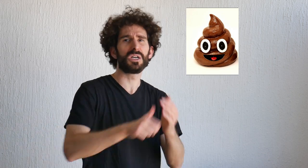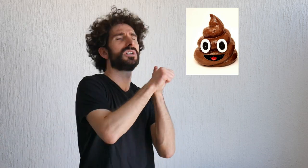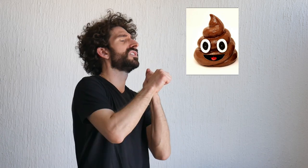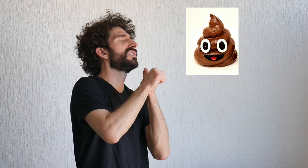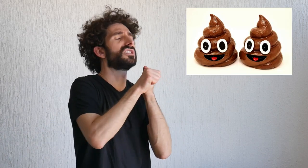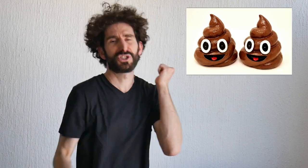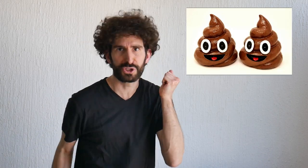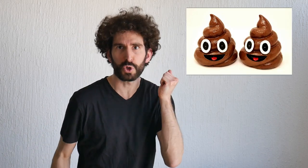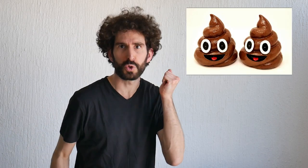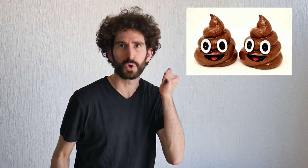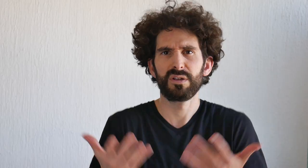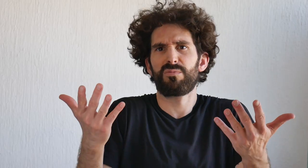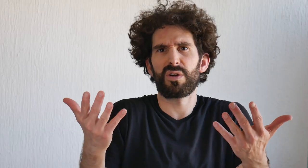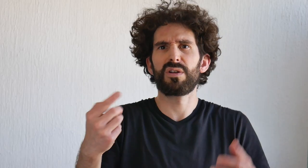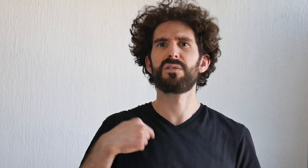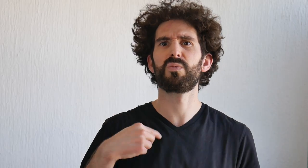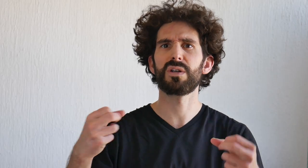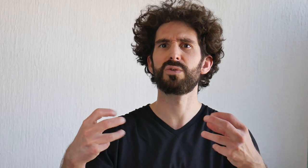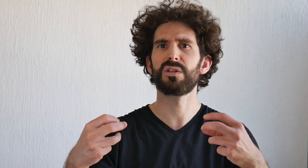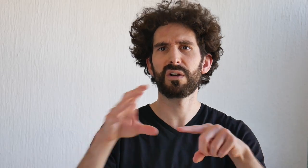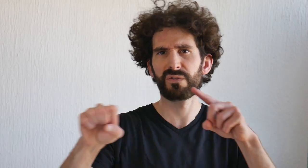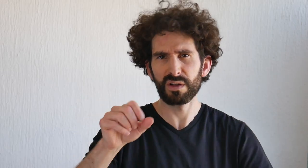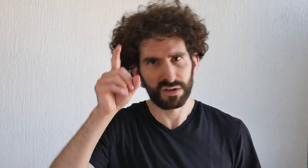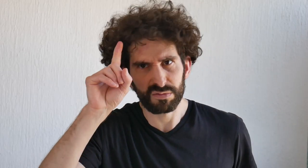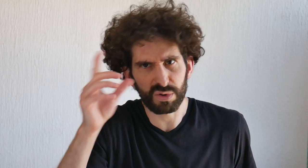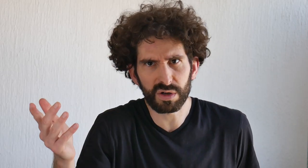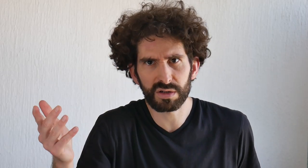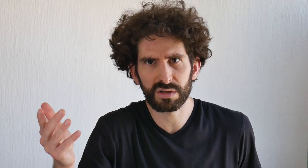C'est chiant ! Alors, pourquoi je fais le sous-titrage ?